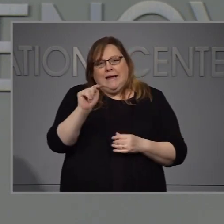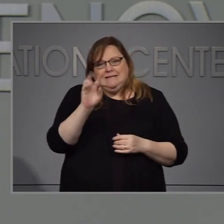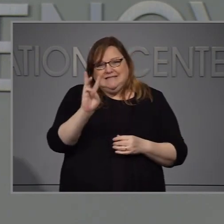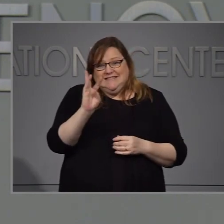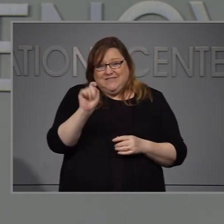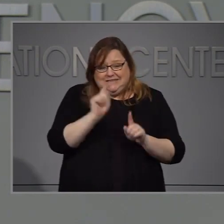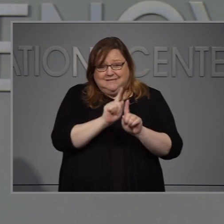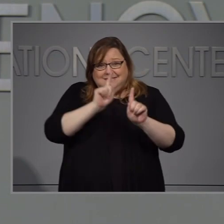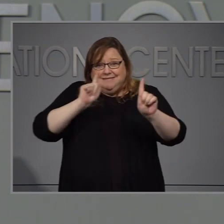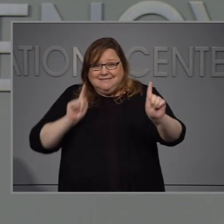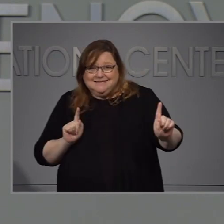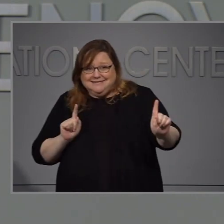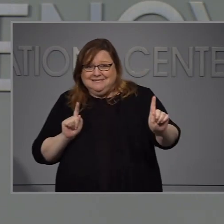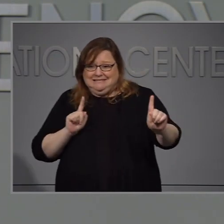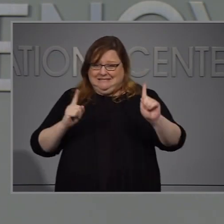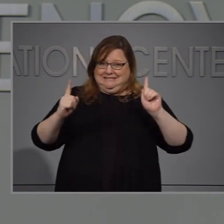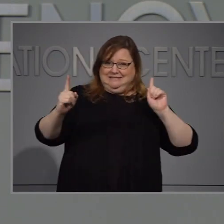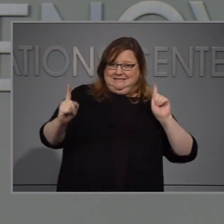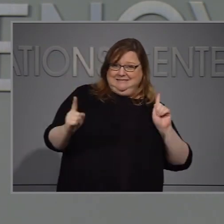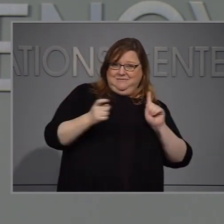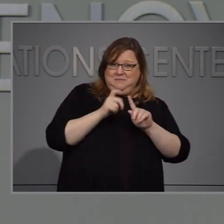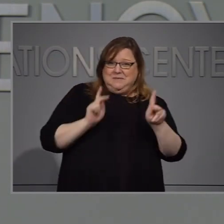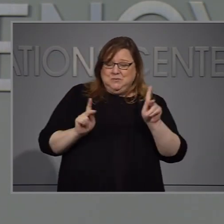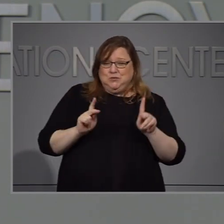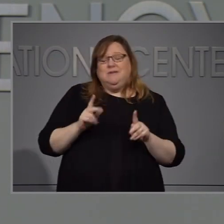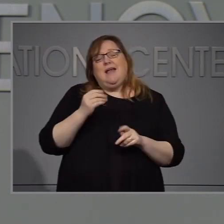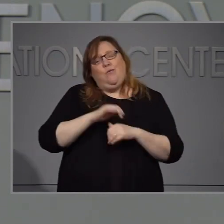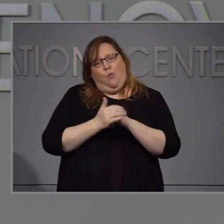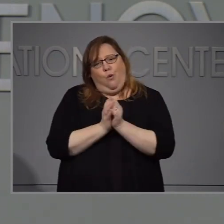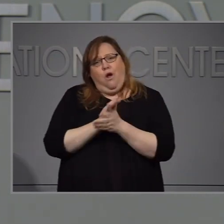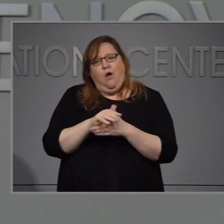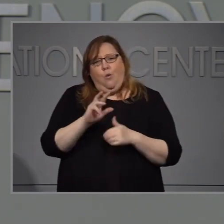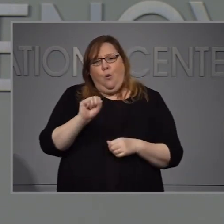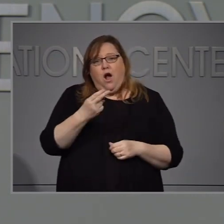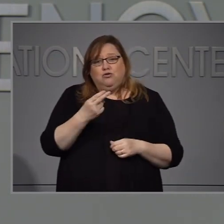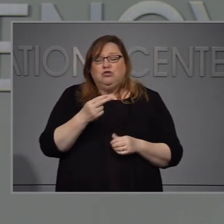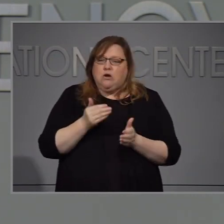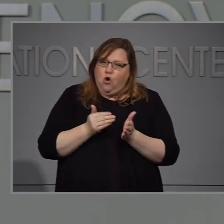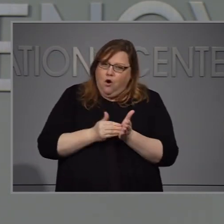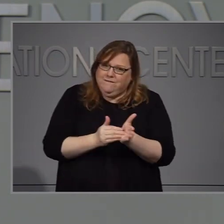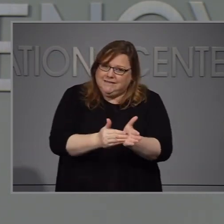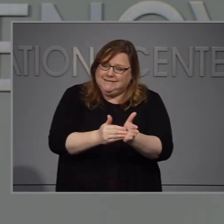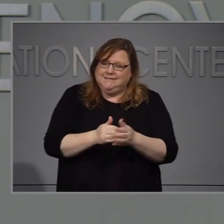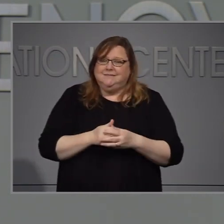La mejor manera en que podemos honrar a nuestro país es un santo no se entre sí.